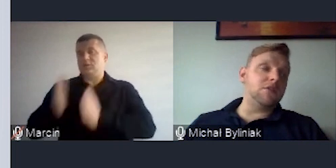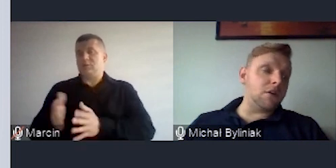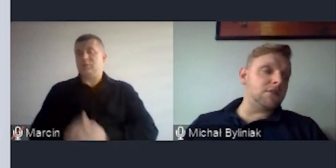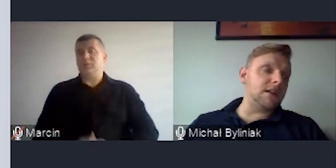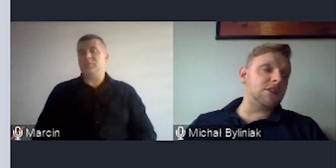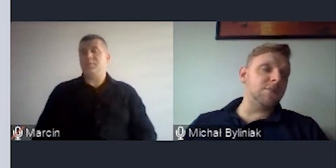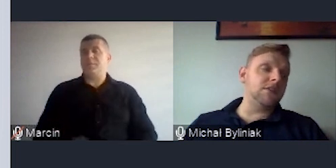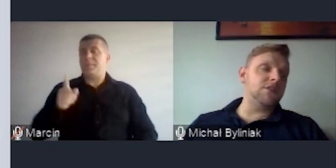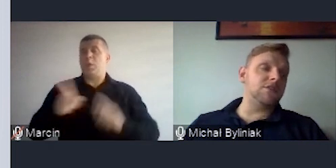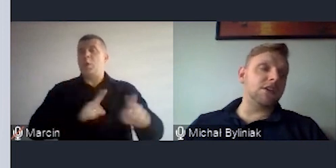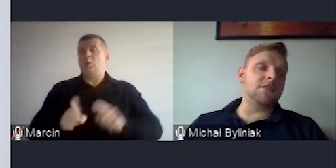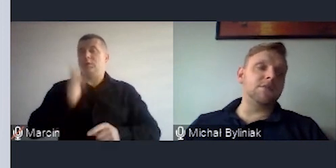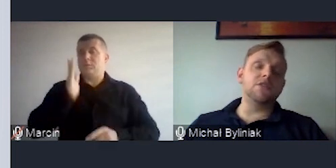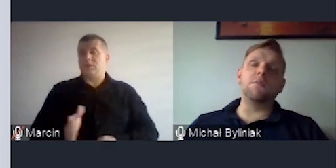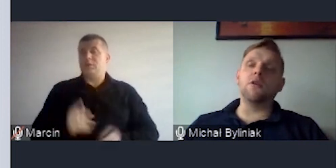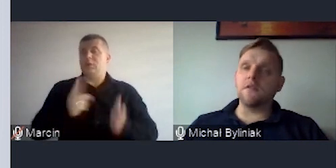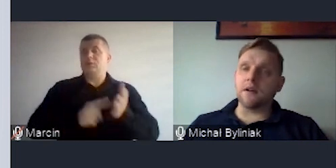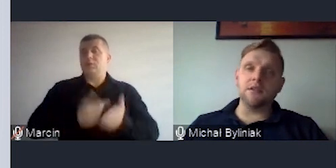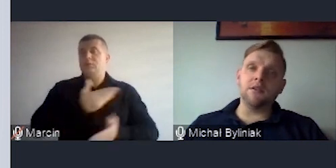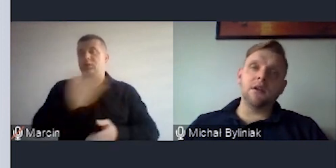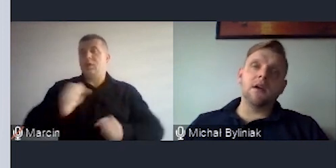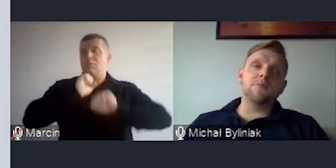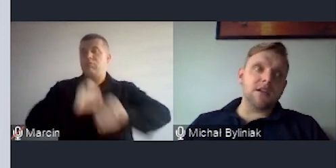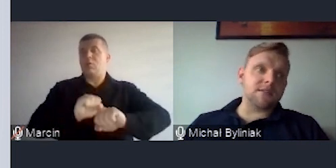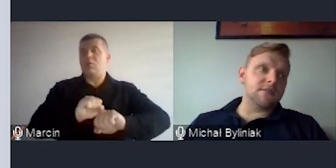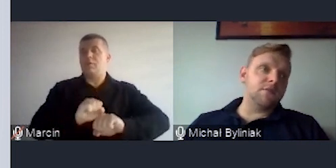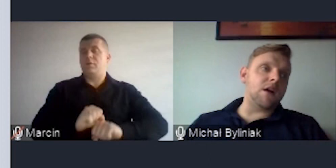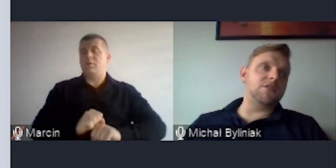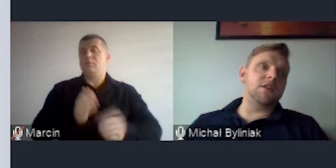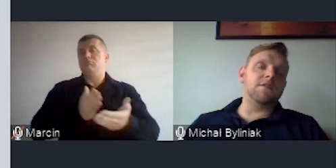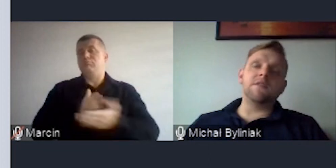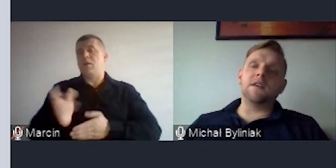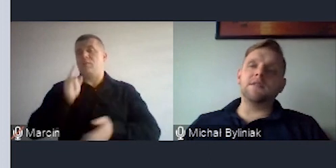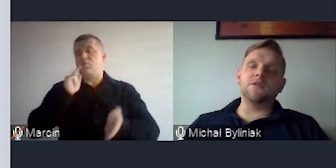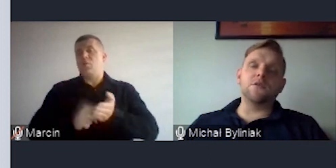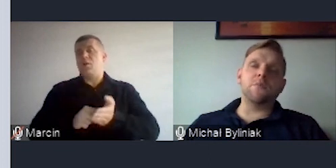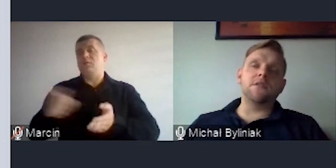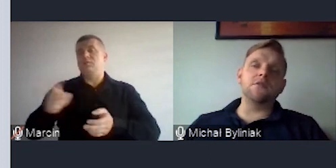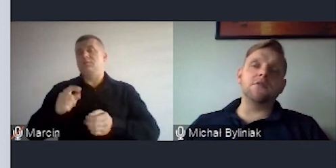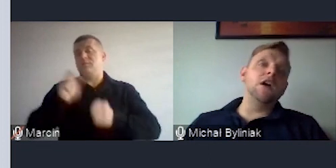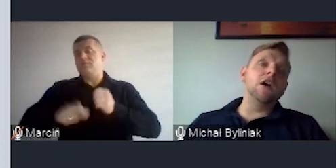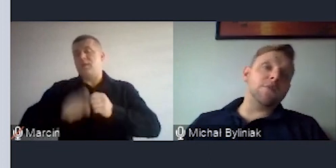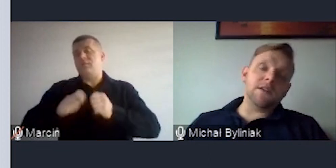I to oznaczać będzie, że często będziecie blokowani przez właśnie weryfikację wniosku o płatność,